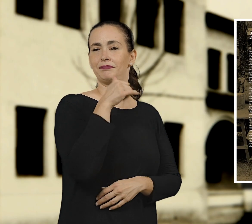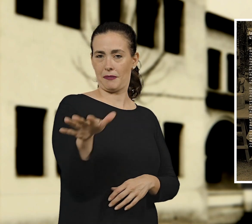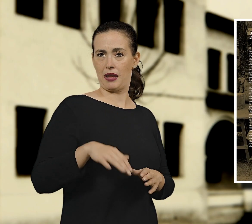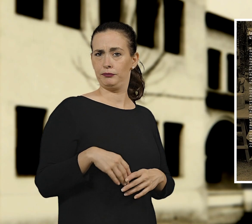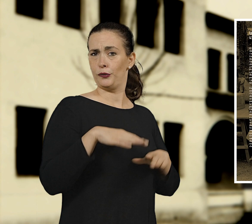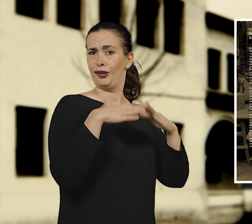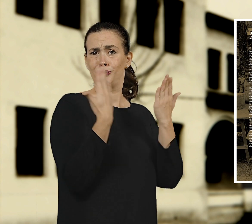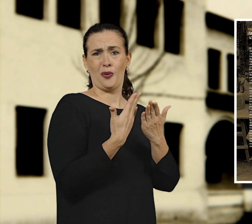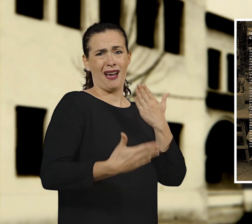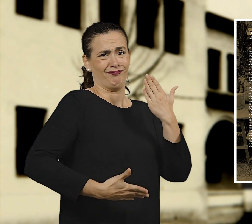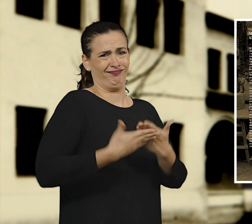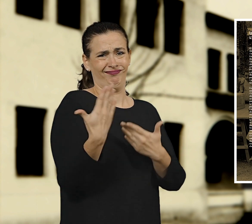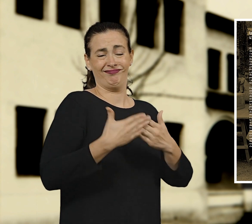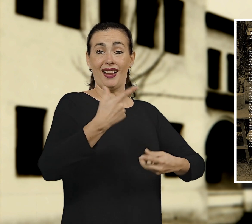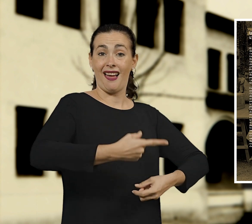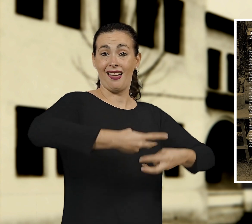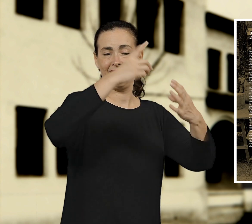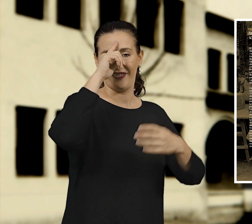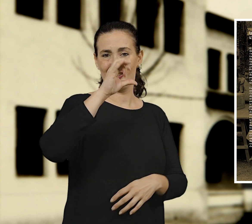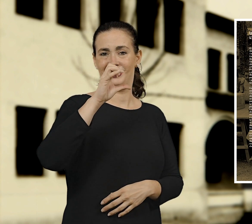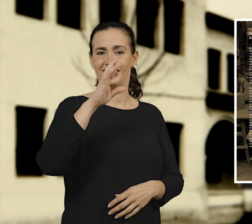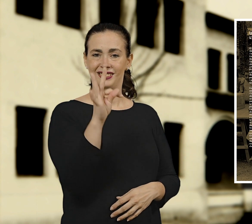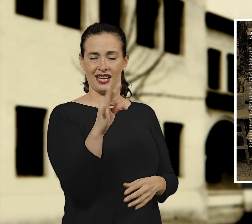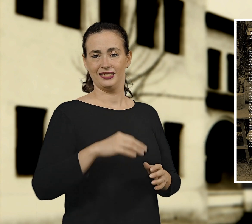Arenys de Mar Una escola d'avantguarda, l'edifici Sert